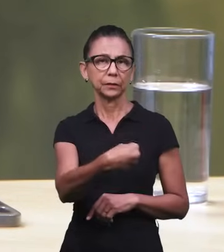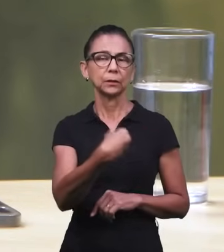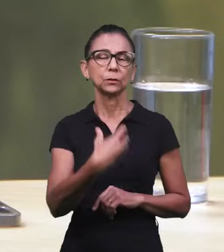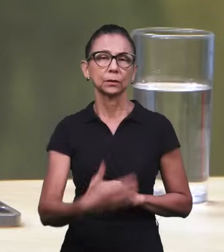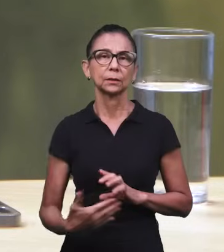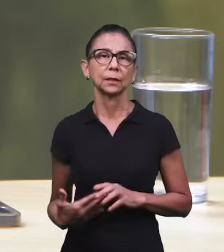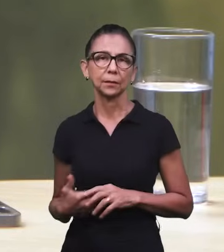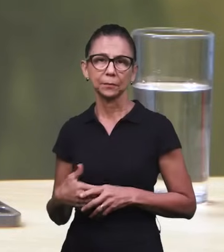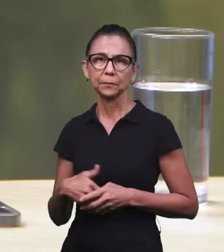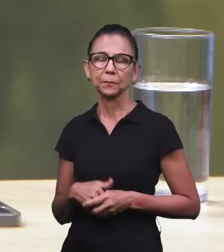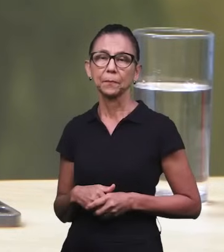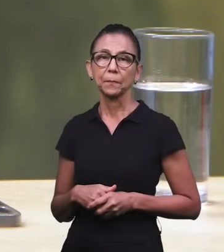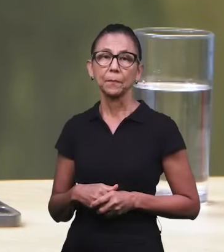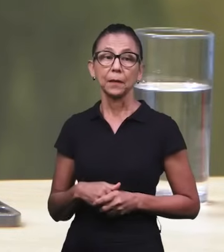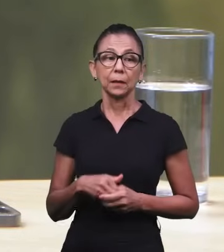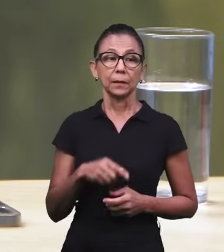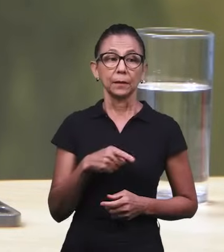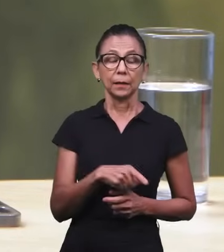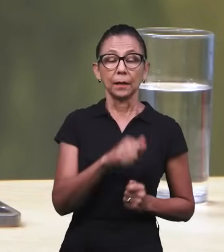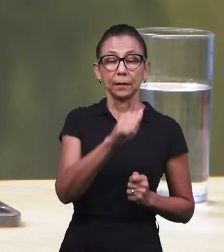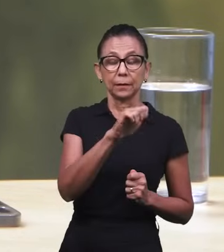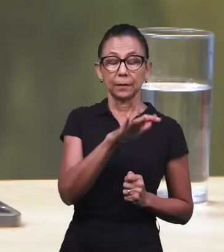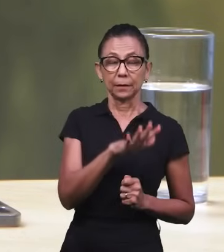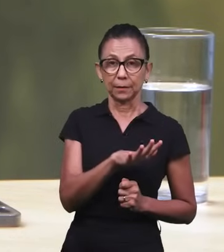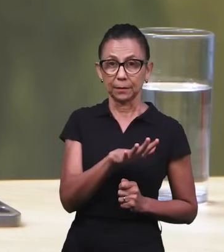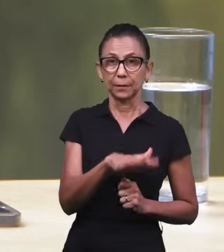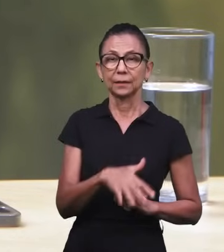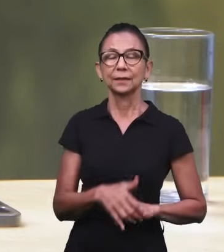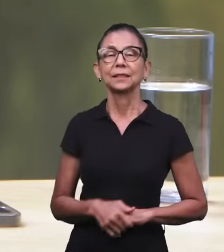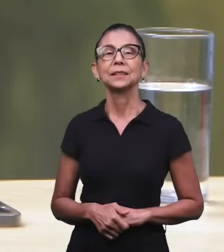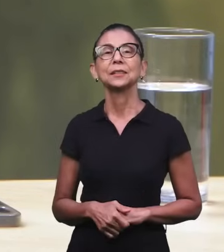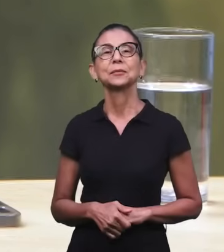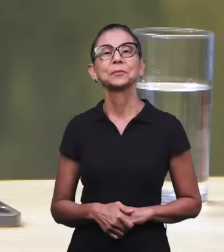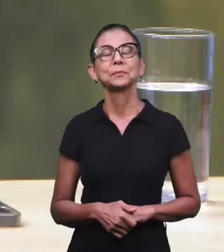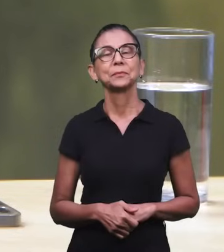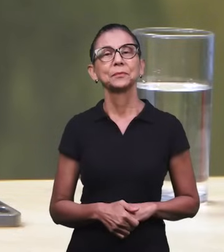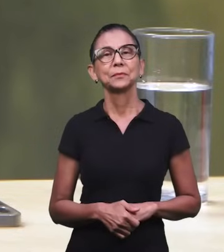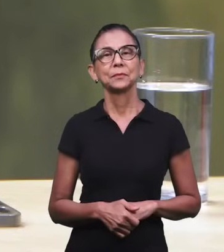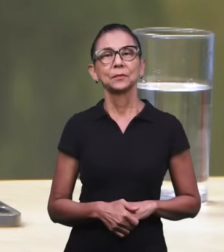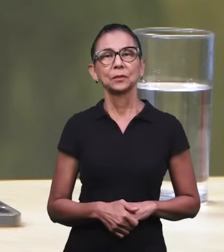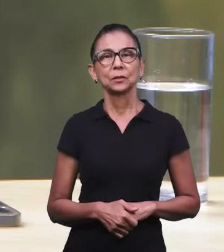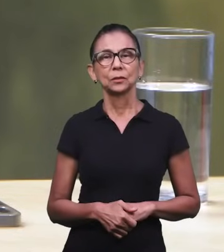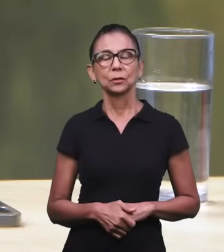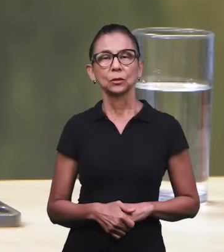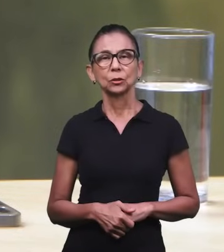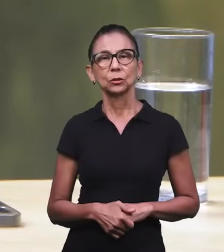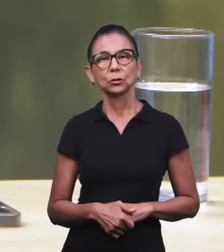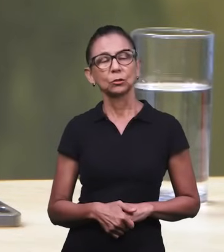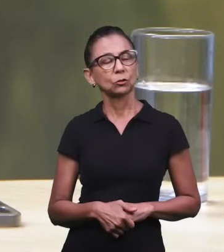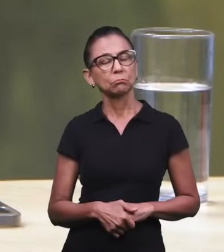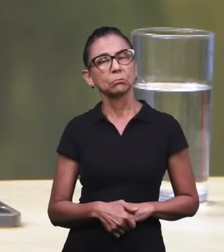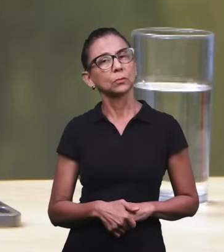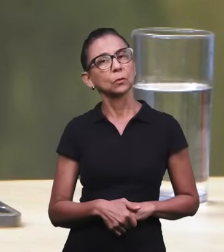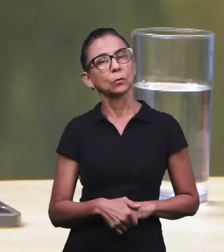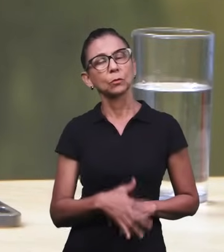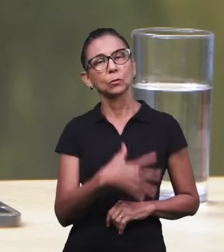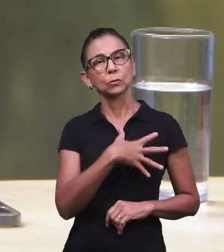Deus um lar que todo ano eles subiam ao templo para adorar oo Senhor e preservar a família